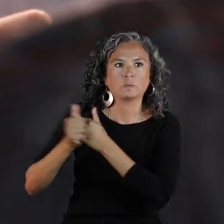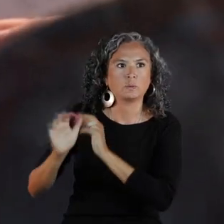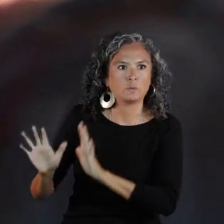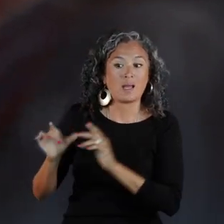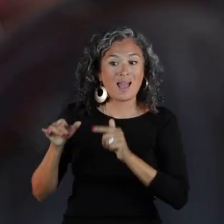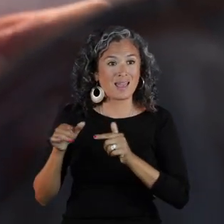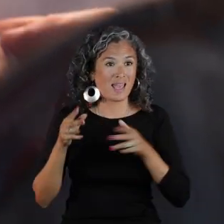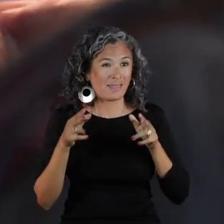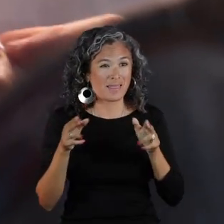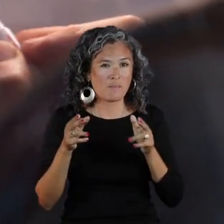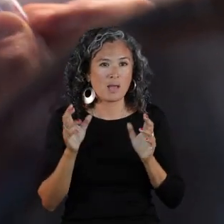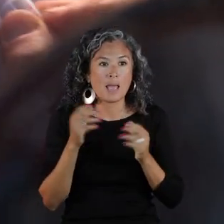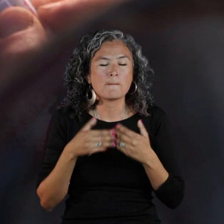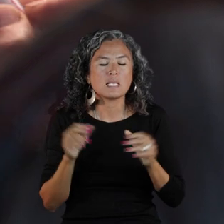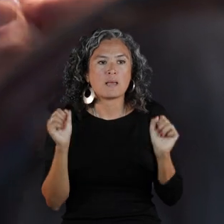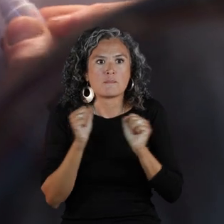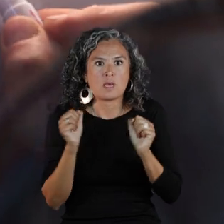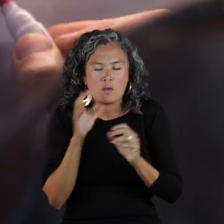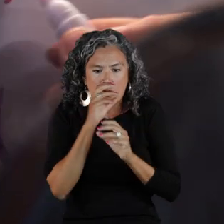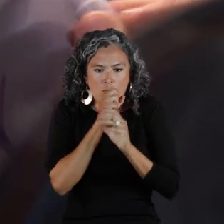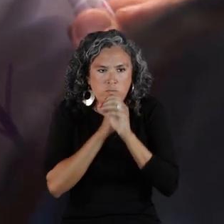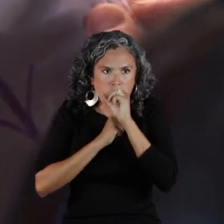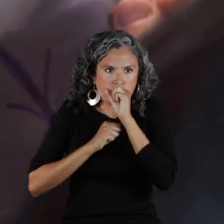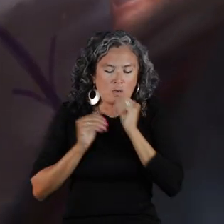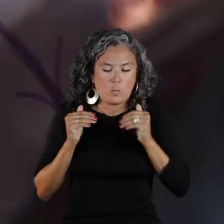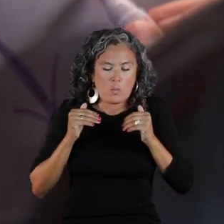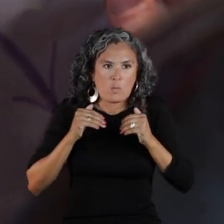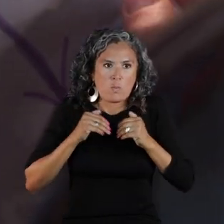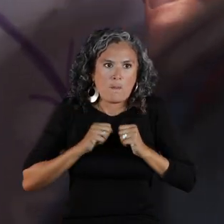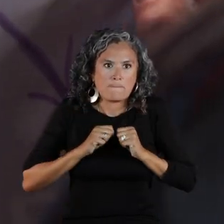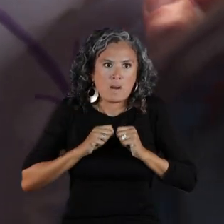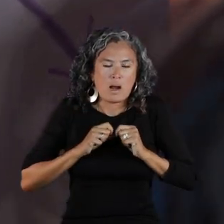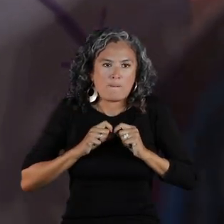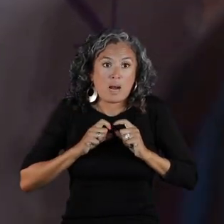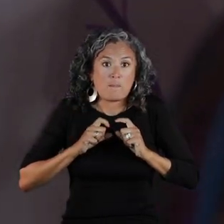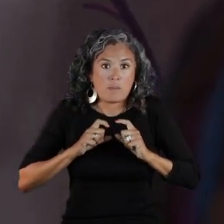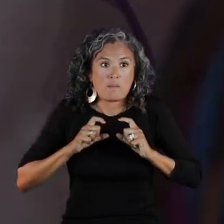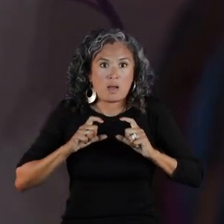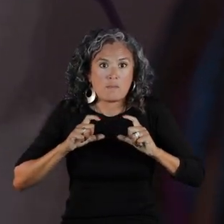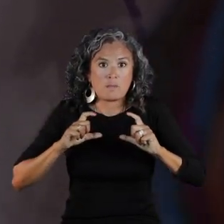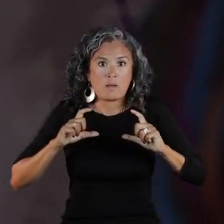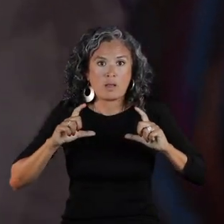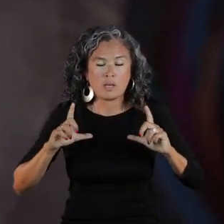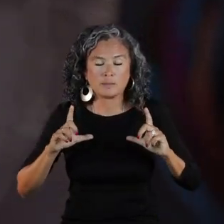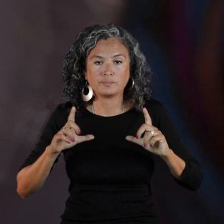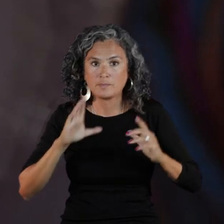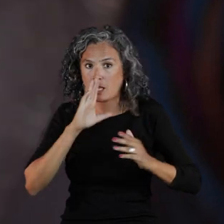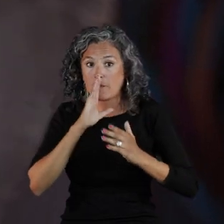Esta etapa de acumulación de tensión se intensifica